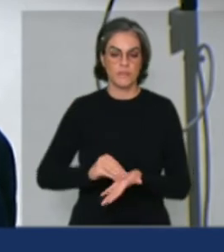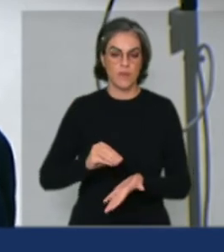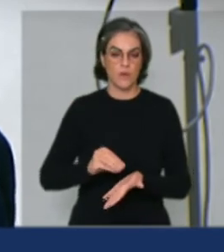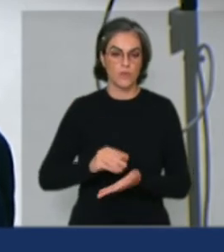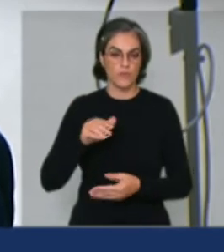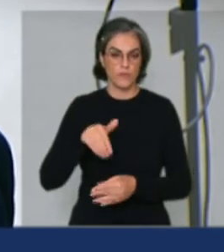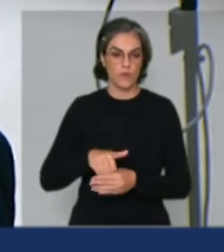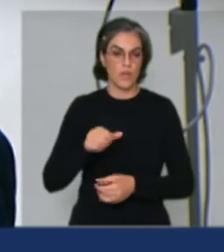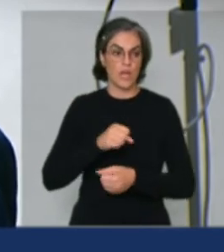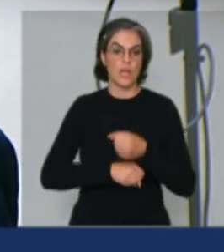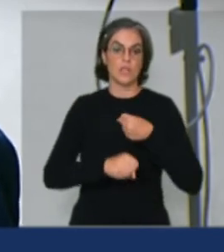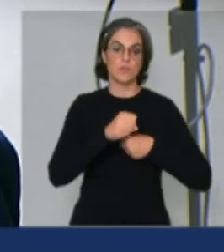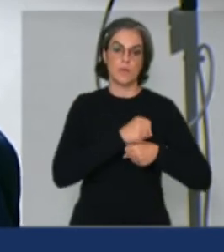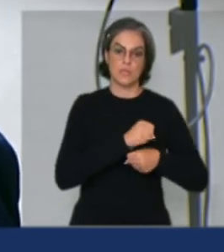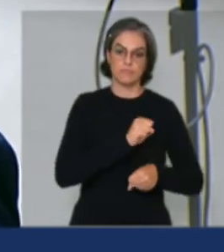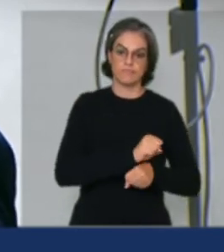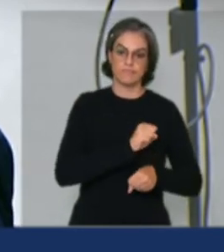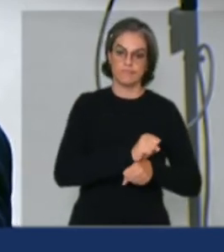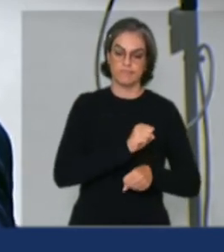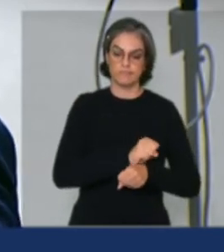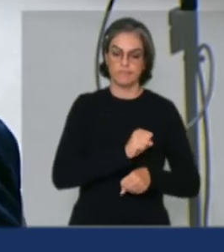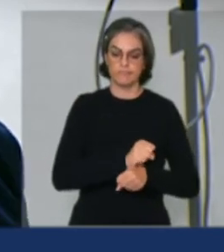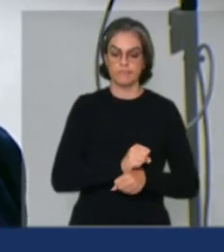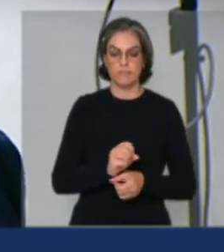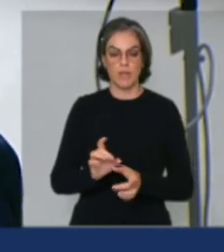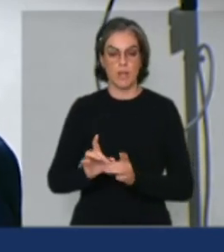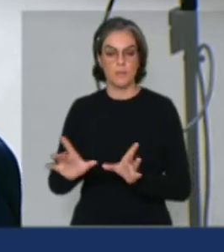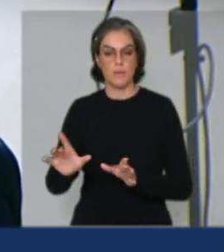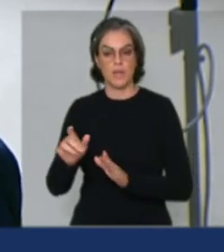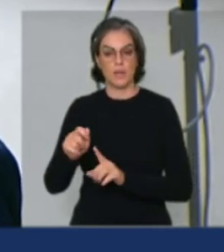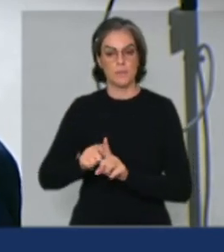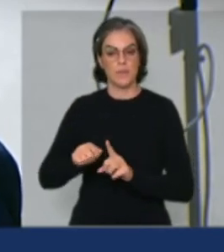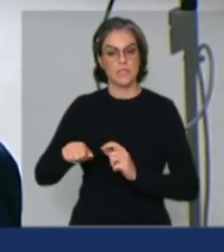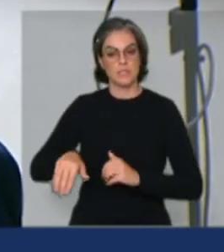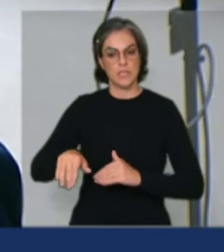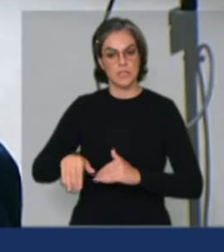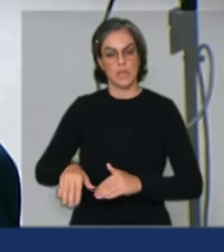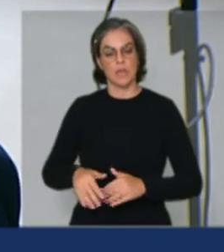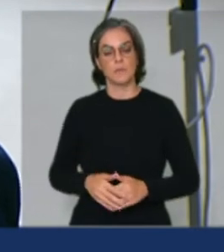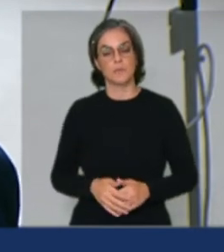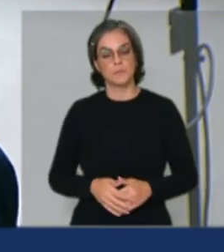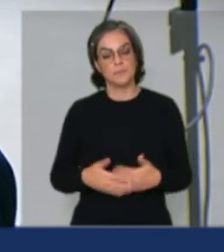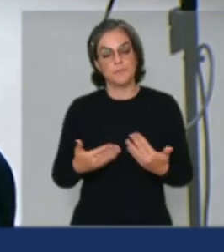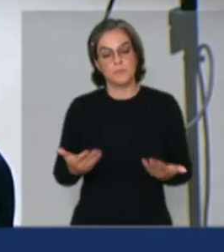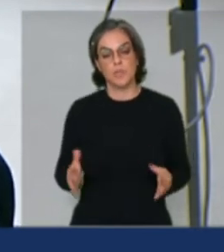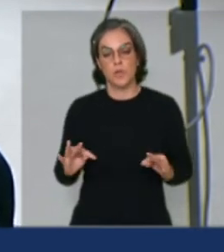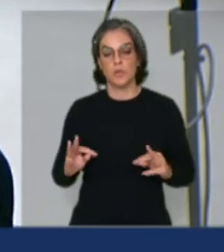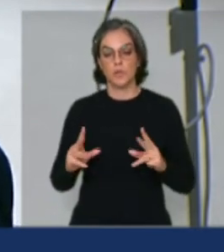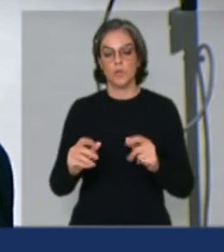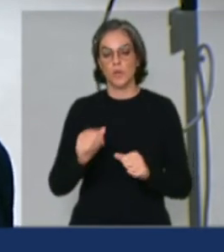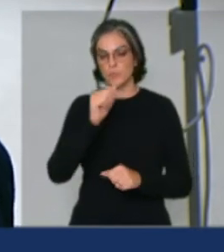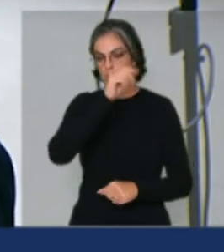FICOU DE VOTAR PARA O ANO PASSADO, PARA O MÊS DE SETEMBRO, ENTÃO, GRANDE VERIFICAÇÃO POR PARTE DE TODOS OS PREFEITOS DO BRASIL,